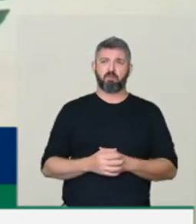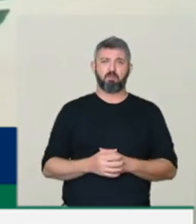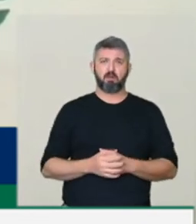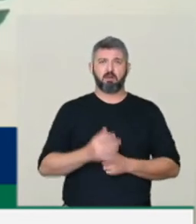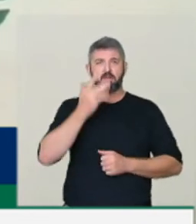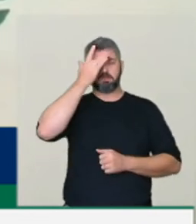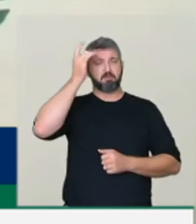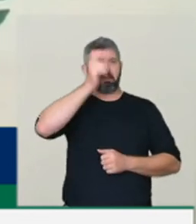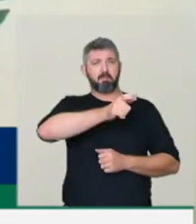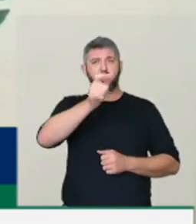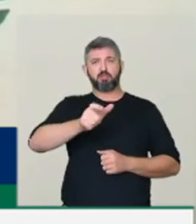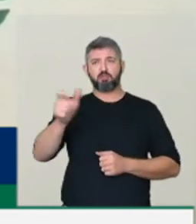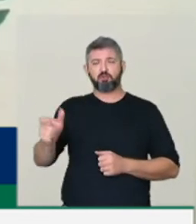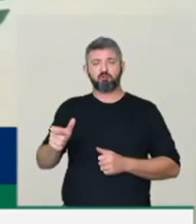POSSÍVEL QUE AS PESSOAS NÃO